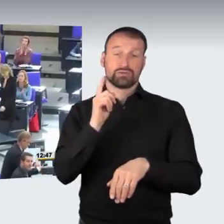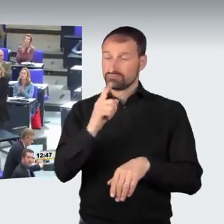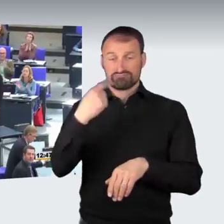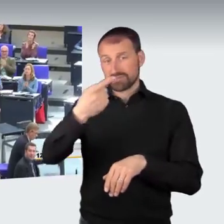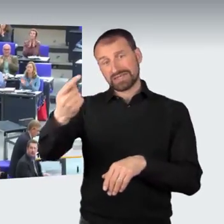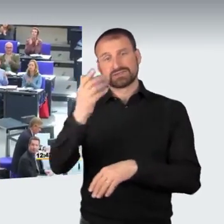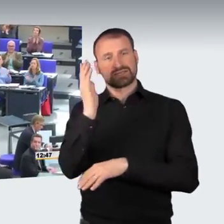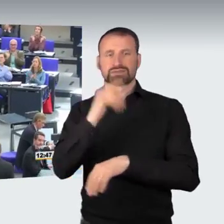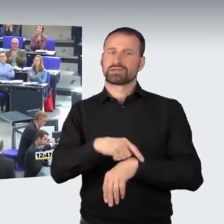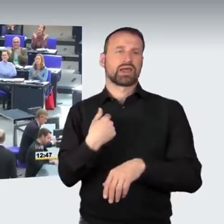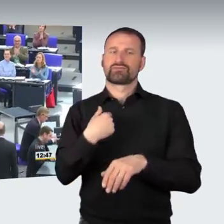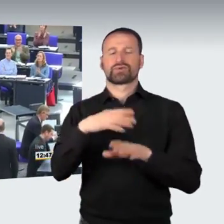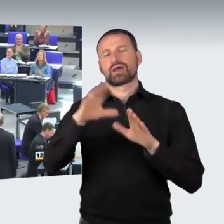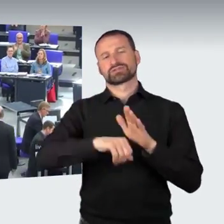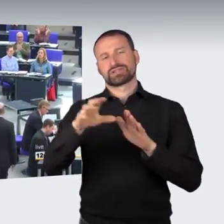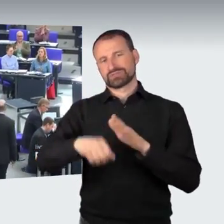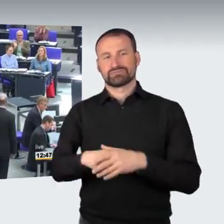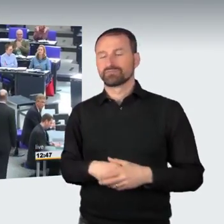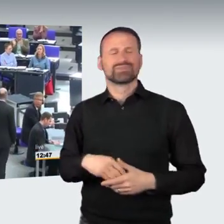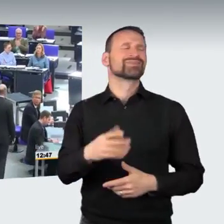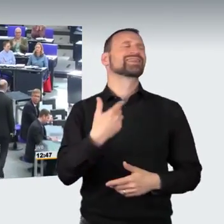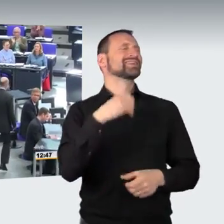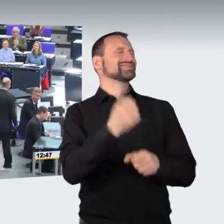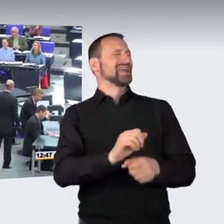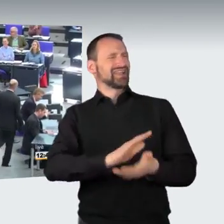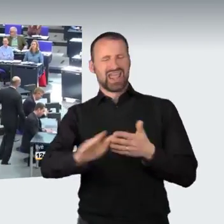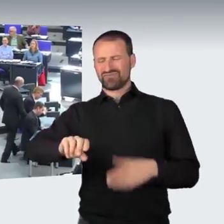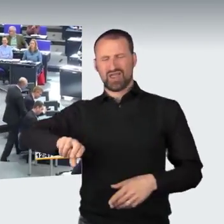(Applaus)